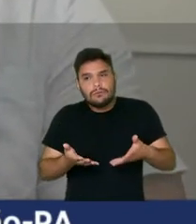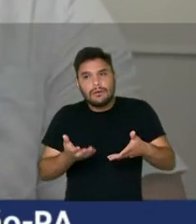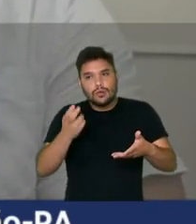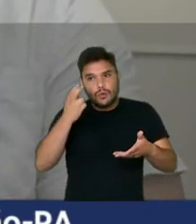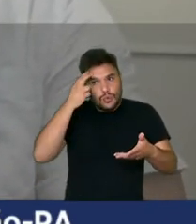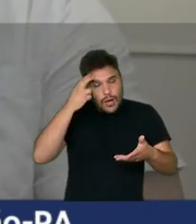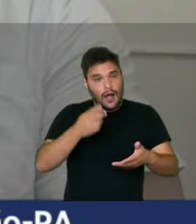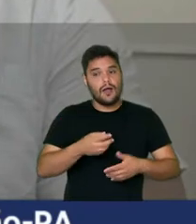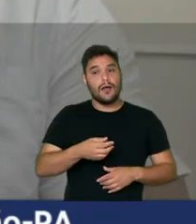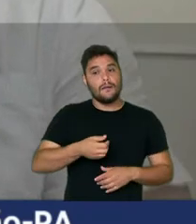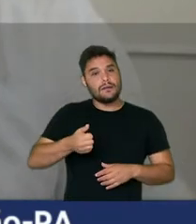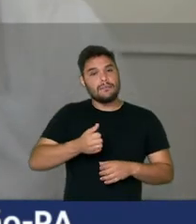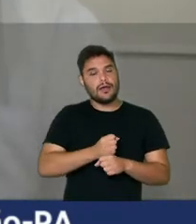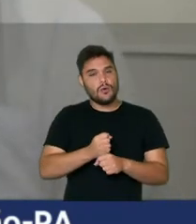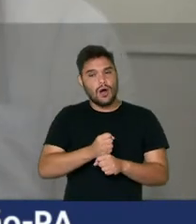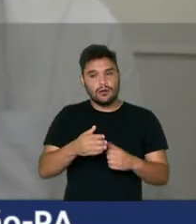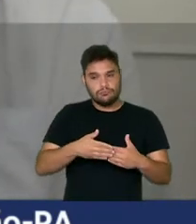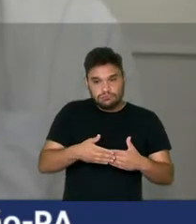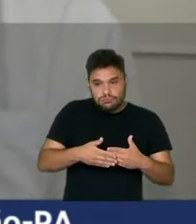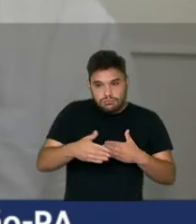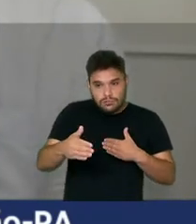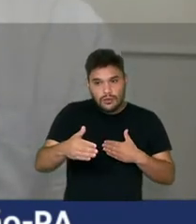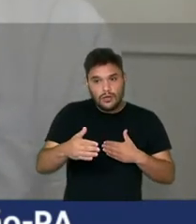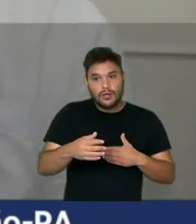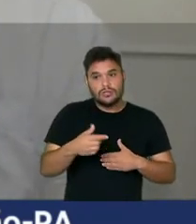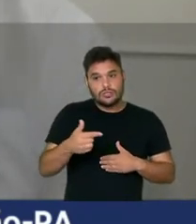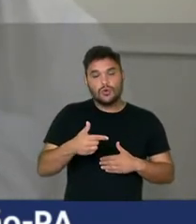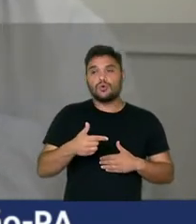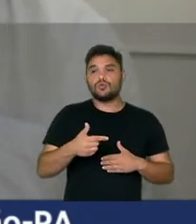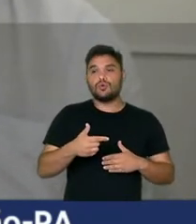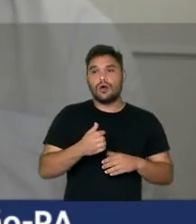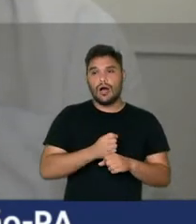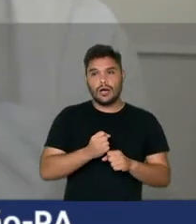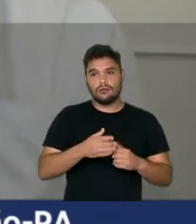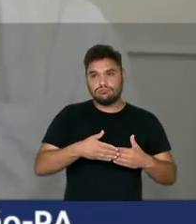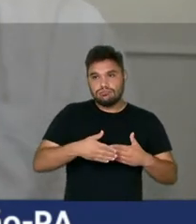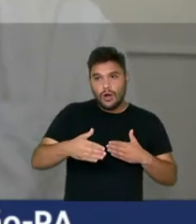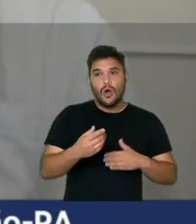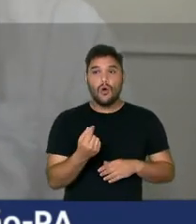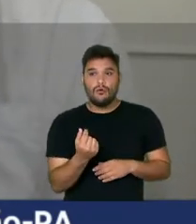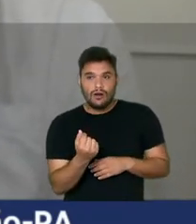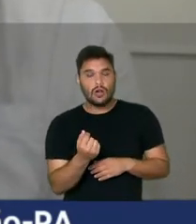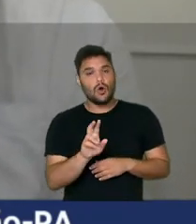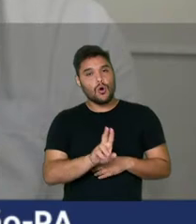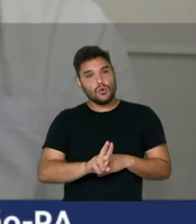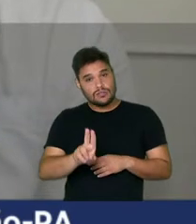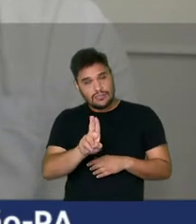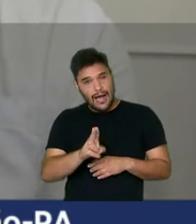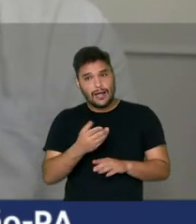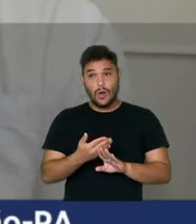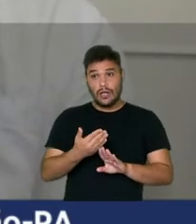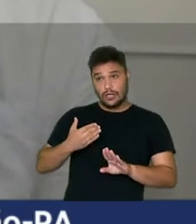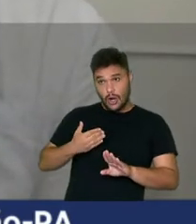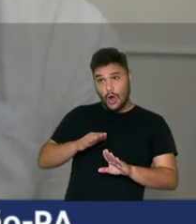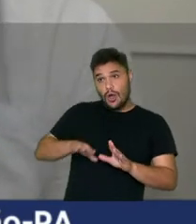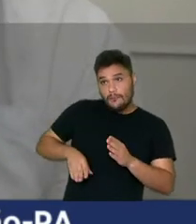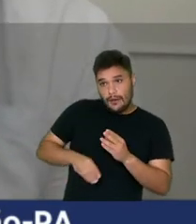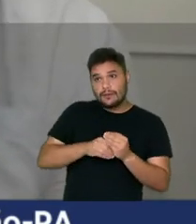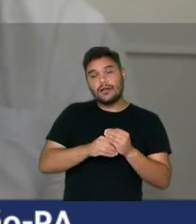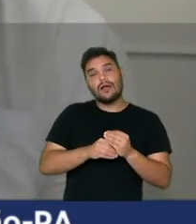ALDIR BLANC. DE FOMENTO AO SETOR CULTURAL DO PRIMEIRO ANO DE IMINÊNCIA A LEI, A PARTIR DO SEGUNDO ANO DE VIGÊNCIA, O VALOR APLICADO NO ANO ANTERIOR, ACRESCIDO DA